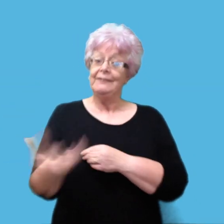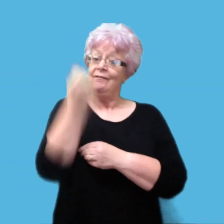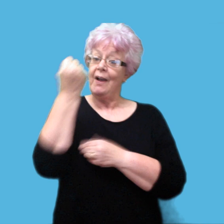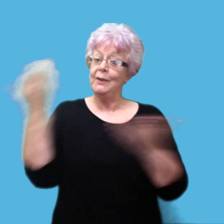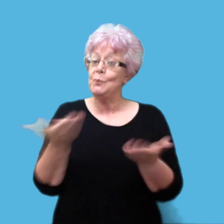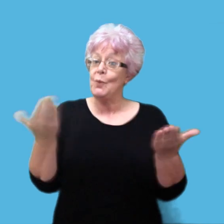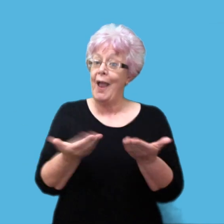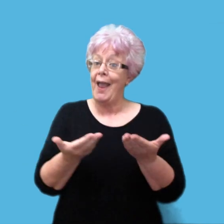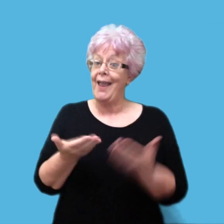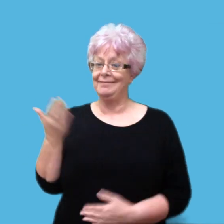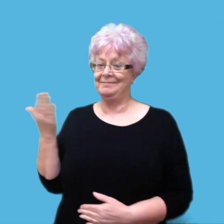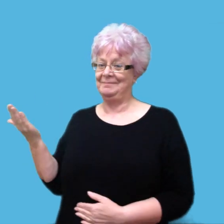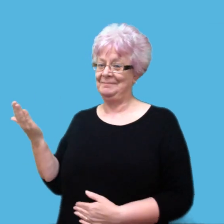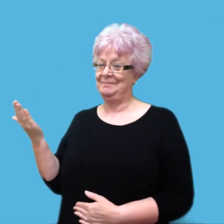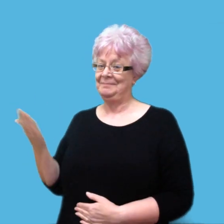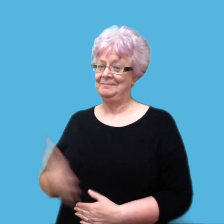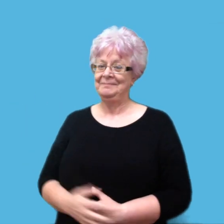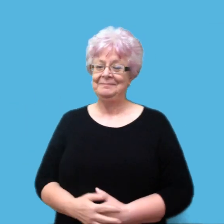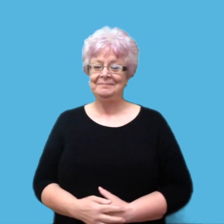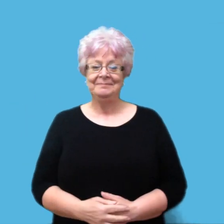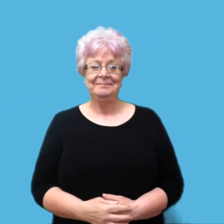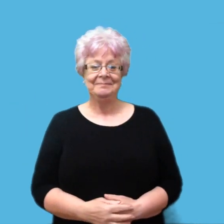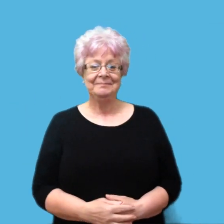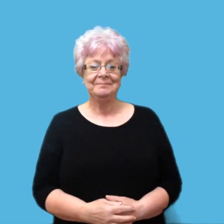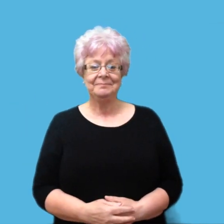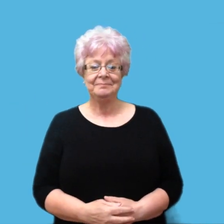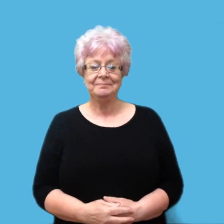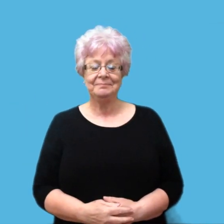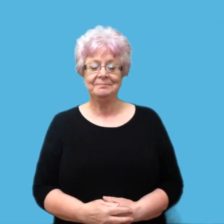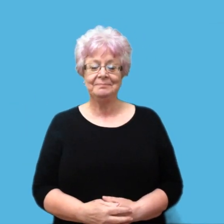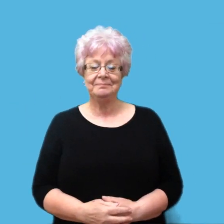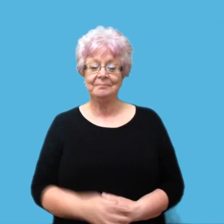www.gwirfoddolicymru.net/